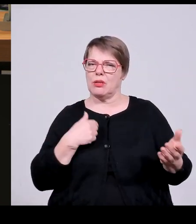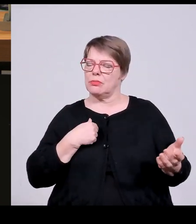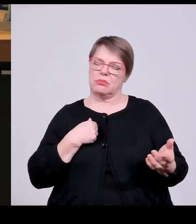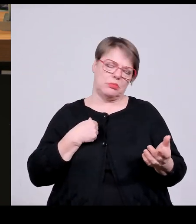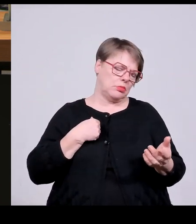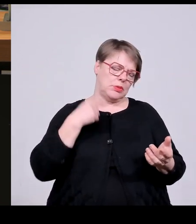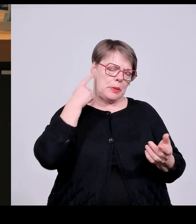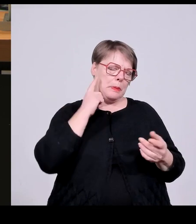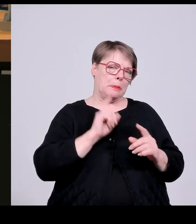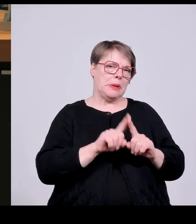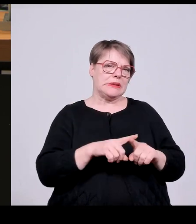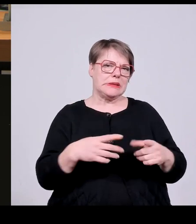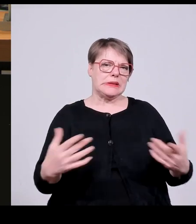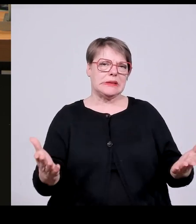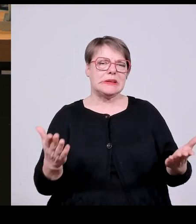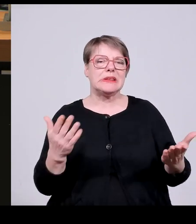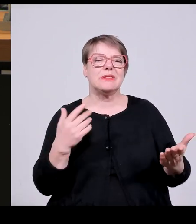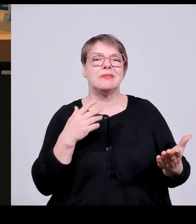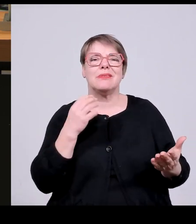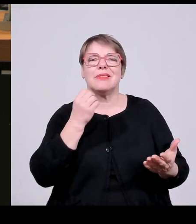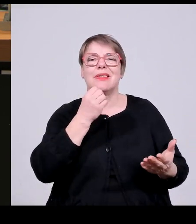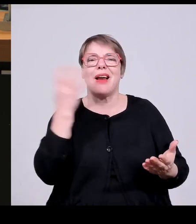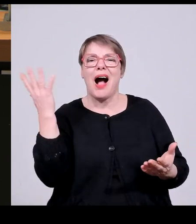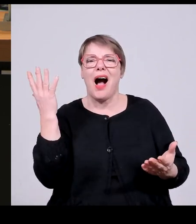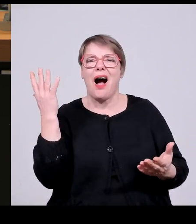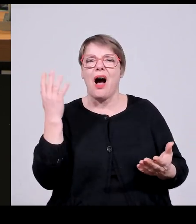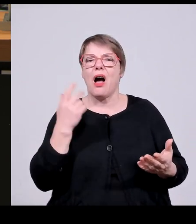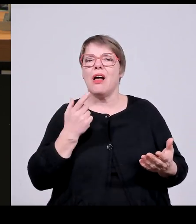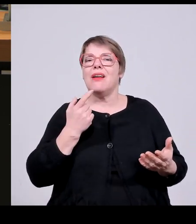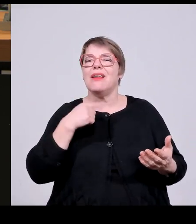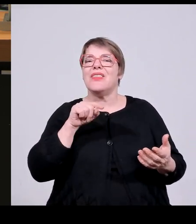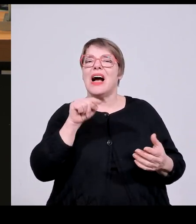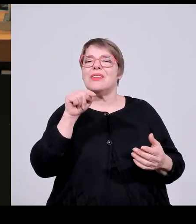Ich helfe Ihnen gerne noch mal auf die Sprünge. Wir erinnern